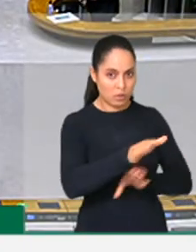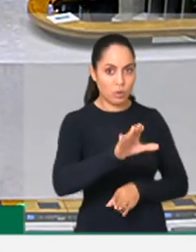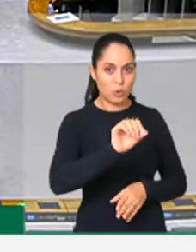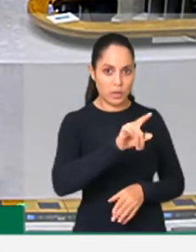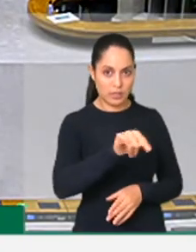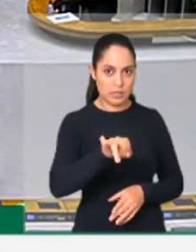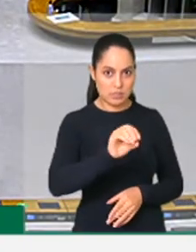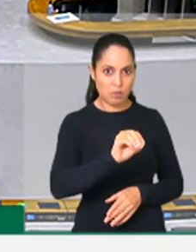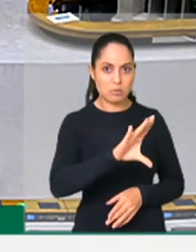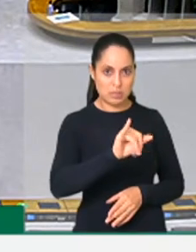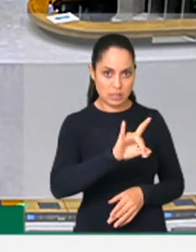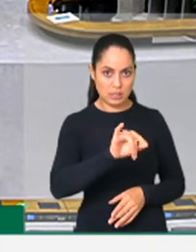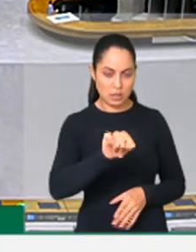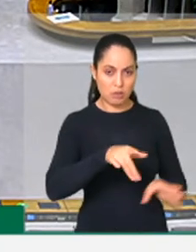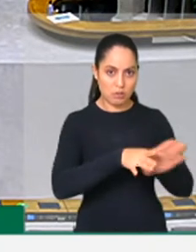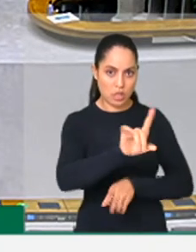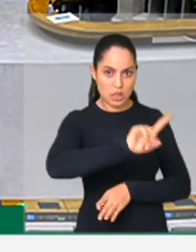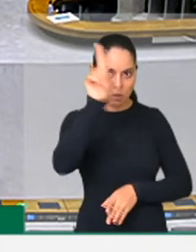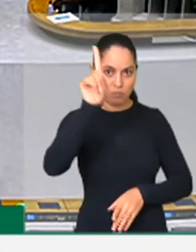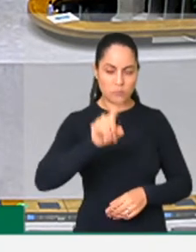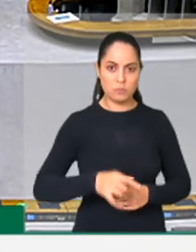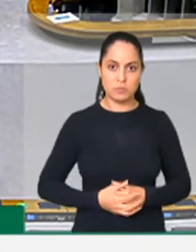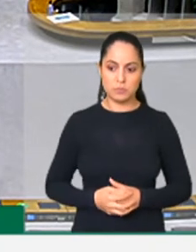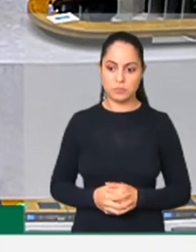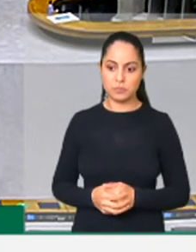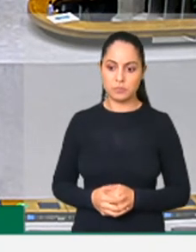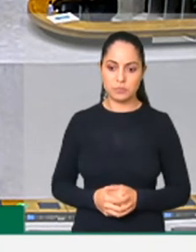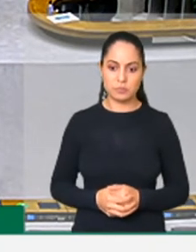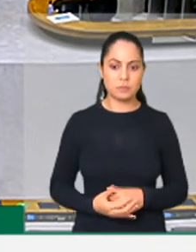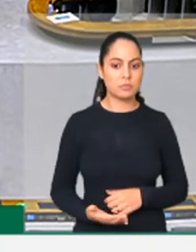BEM RELATADA PELO DEPUTADO DO PSD, JÚLIO CÀSAR ONDE TRATA